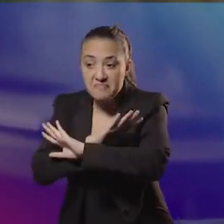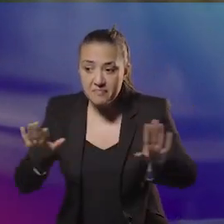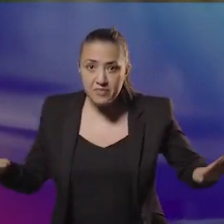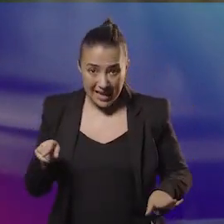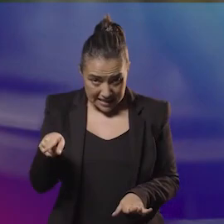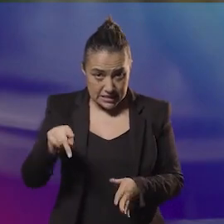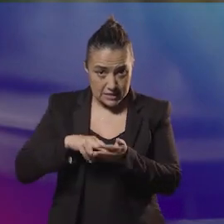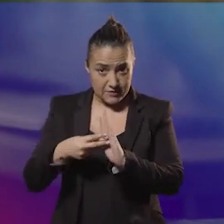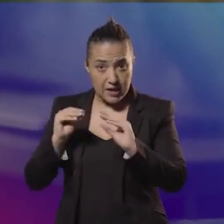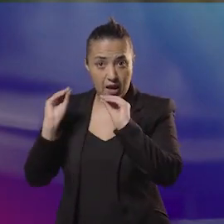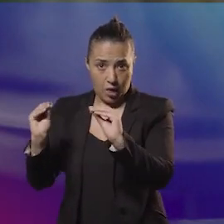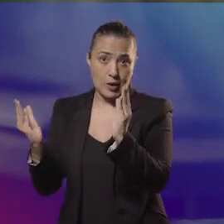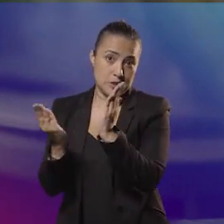Y eso es educación sexual.